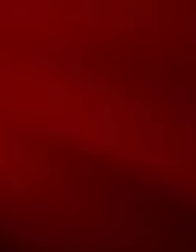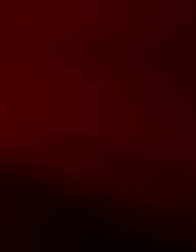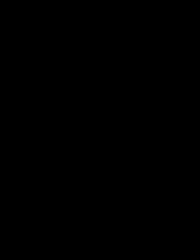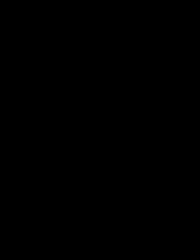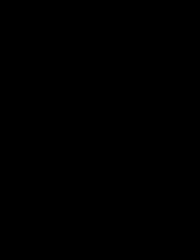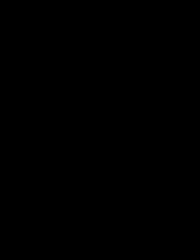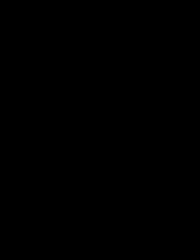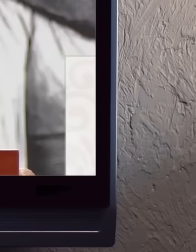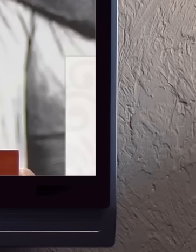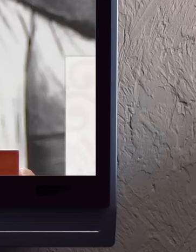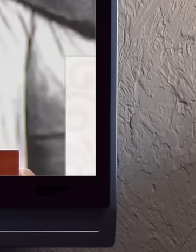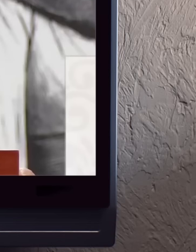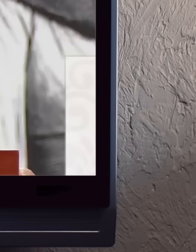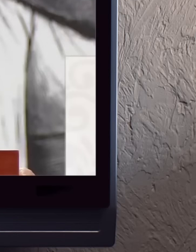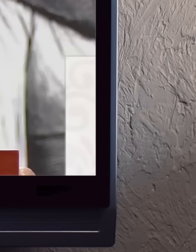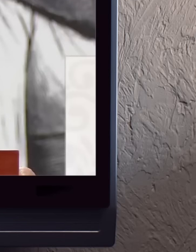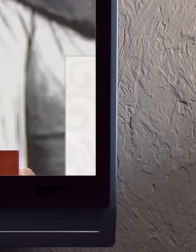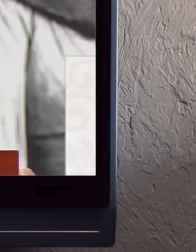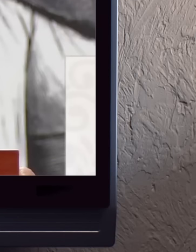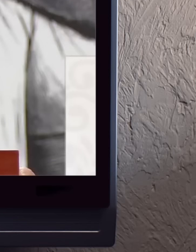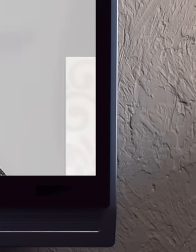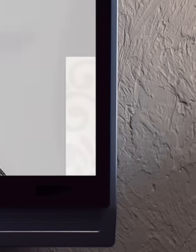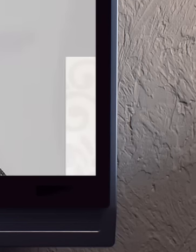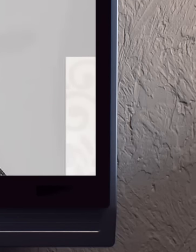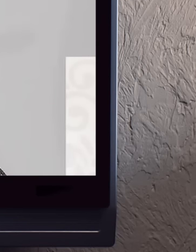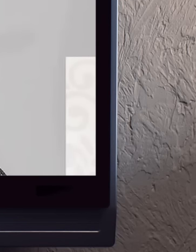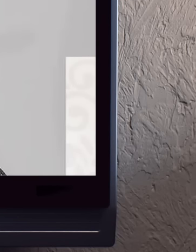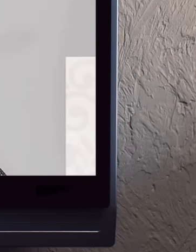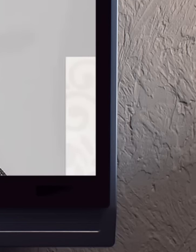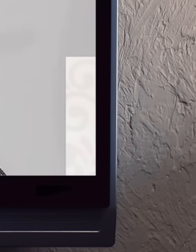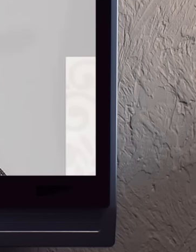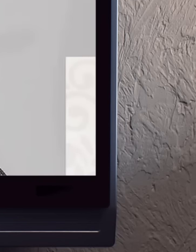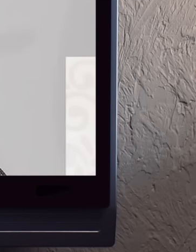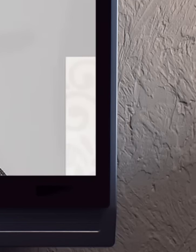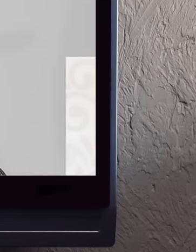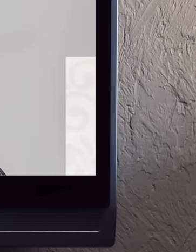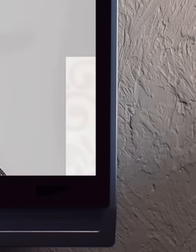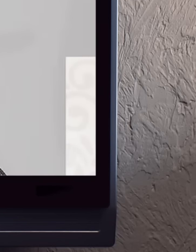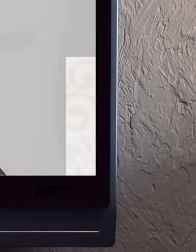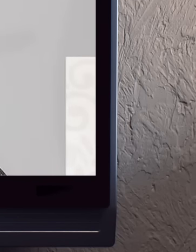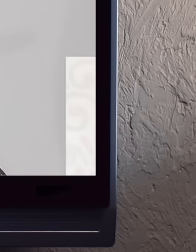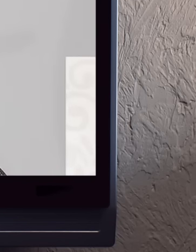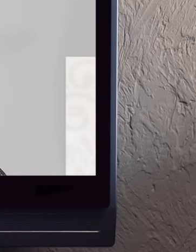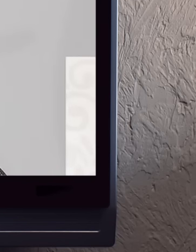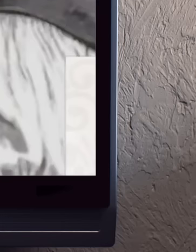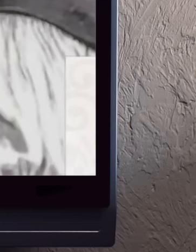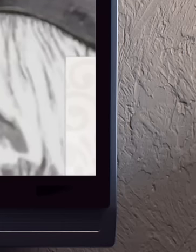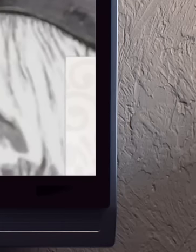[Música] [Aplausos] Ah, vengan a invertir, pero también cuiden el medio ambiente. Vengan a invertir y que haya